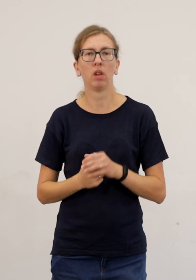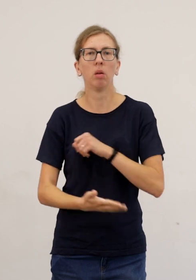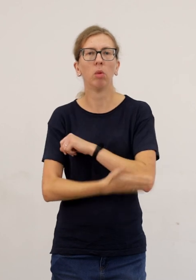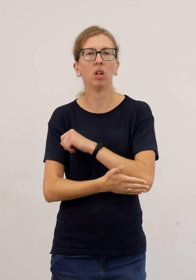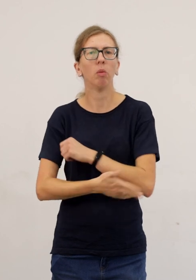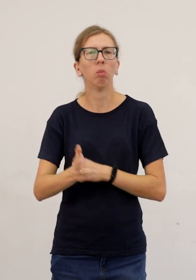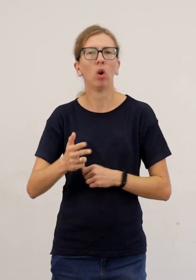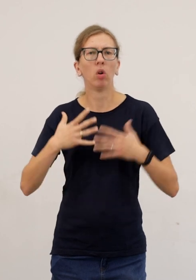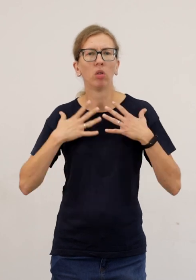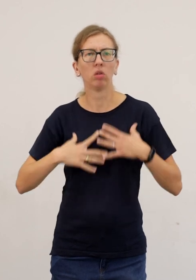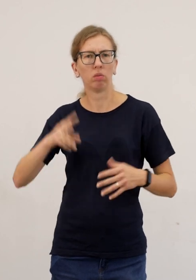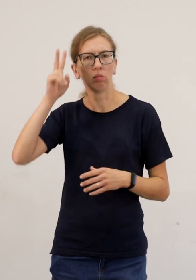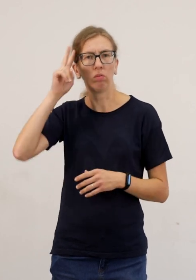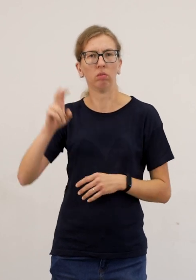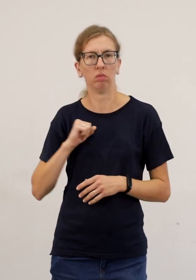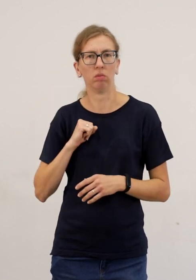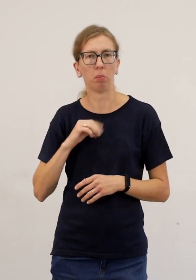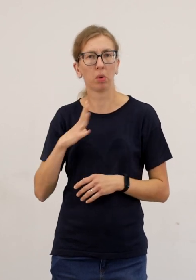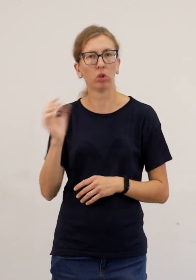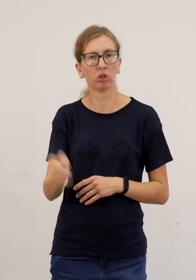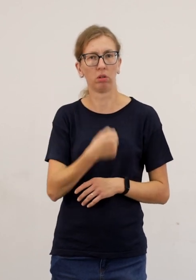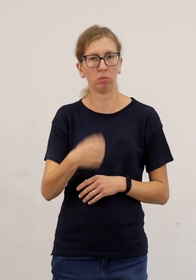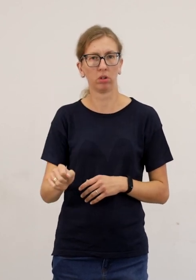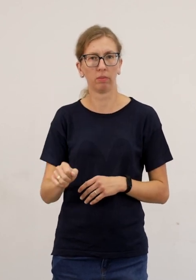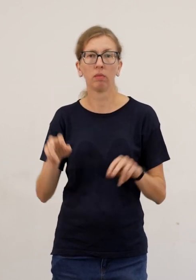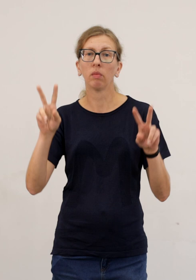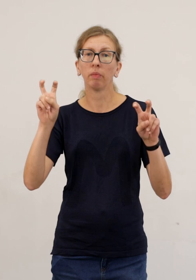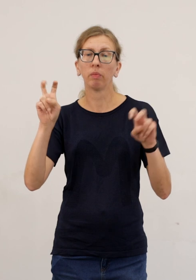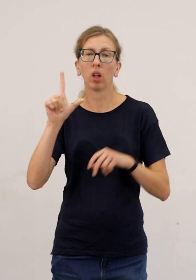Podstawowym orężem będącym na wyposażeniu ułanów były szable.